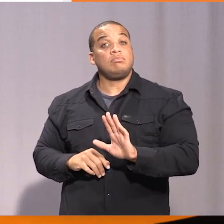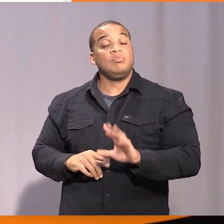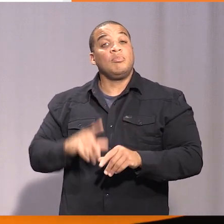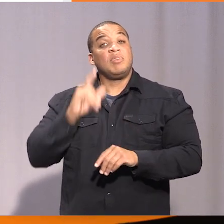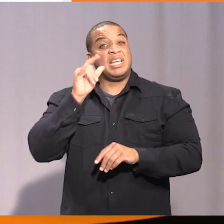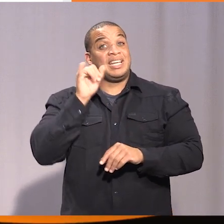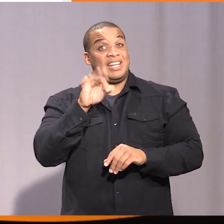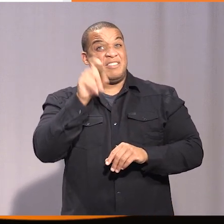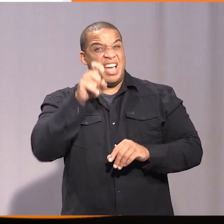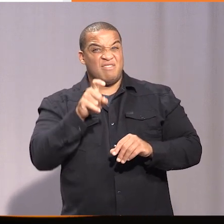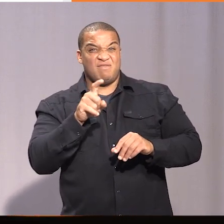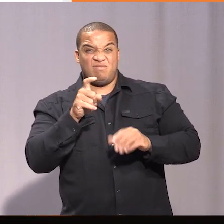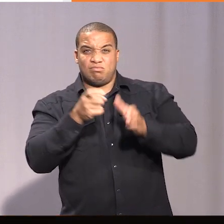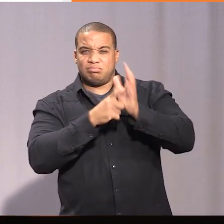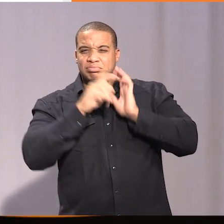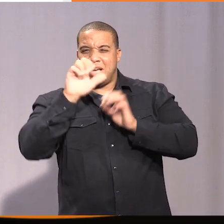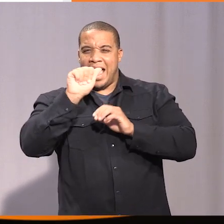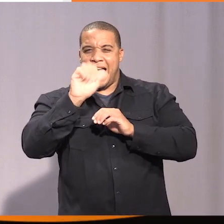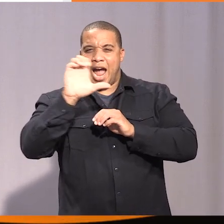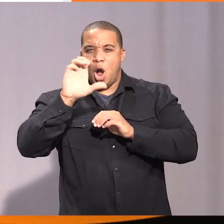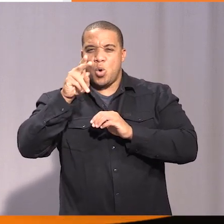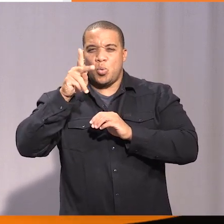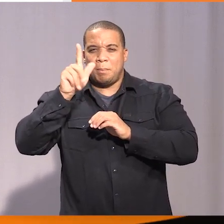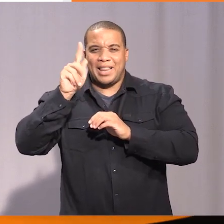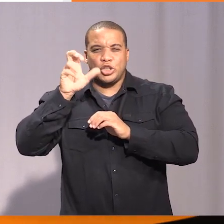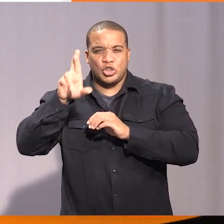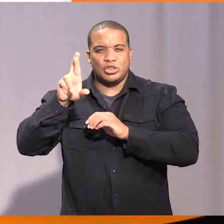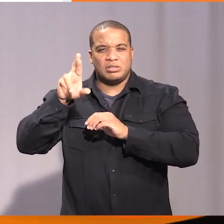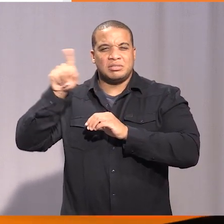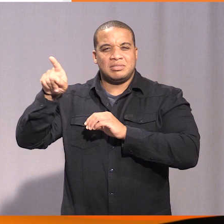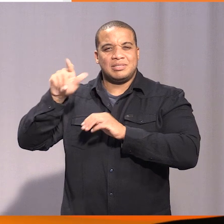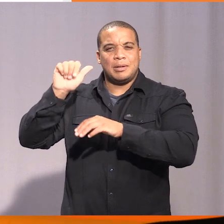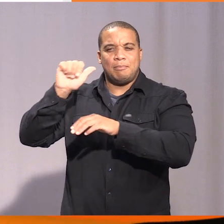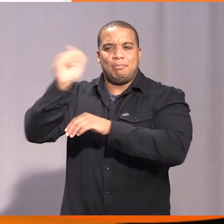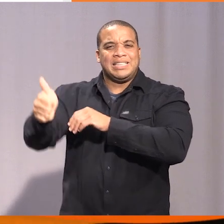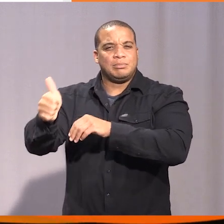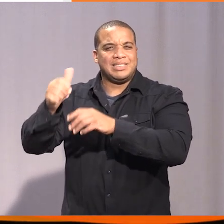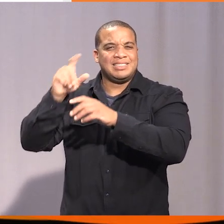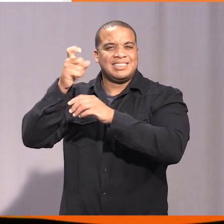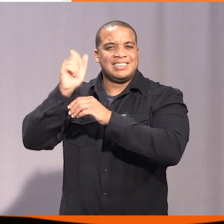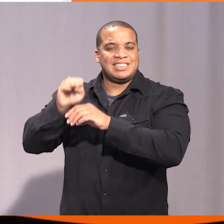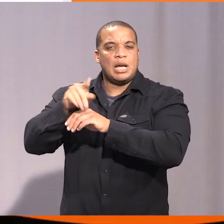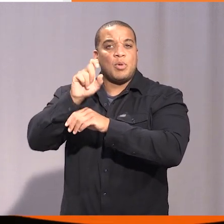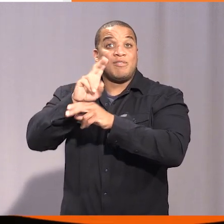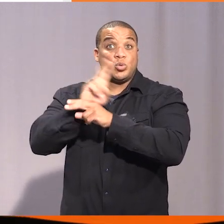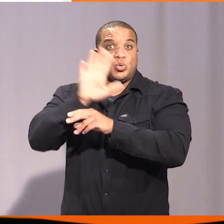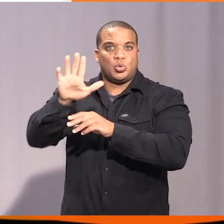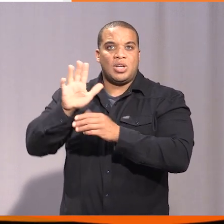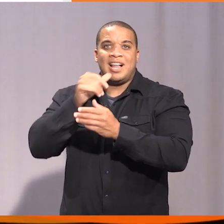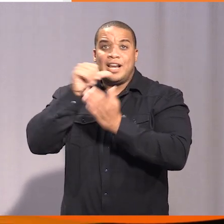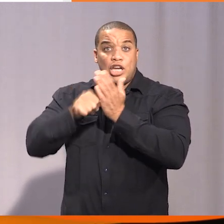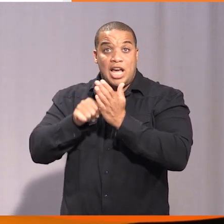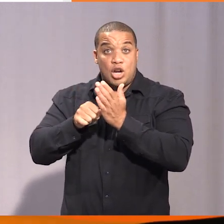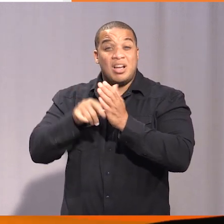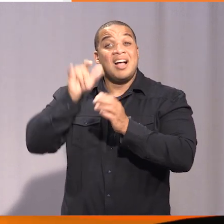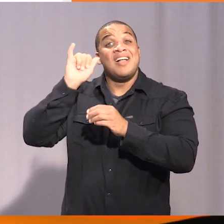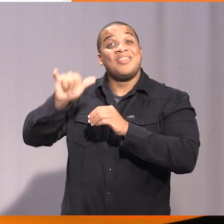de ubicación, podrían utilizar su carta de elegibilidad en dado caso. Deberán enviar esa carta de elegibilidad por correo electrónico a testoss@bergen.